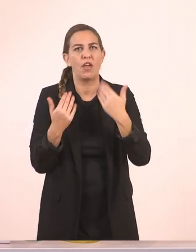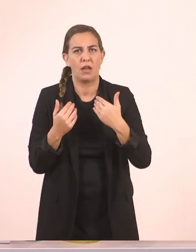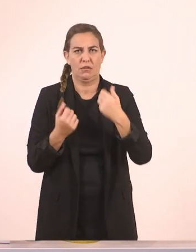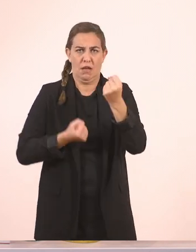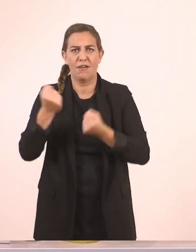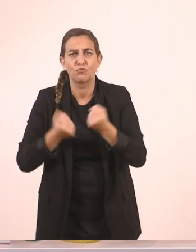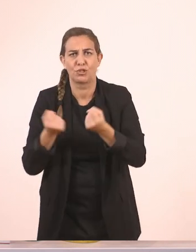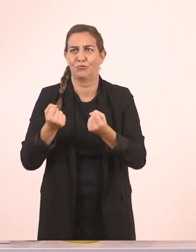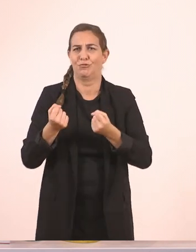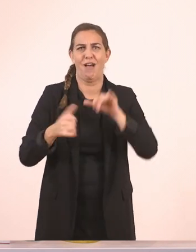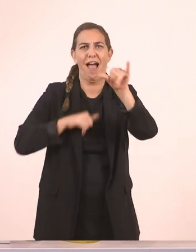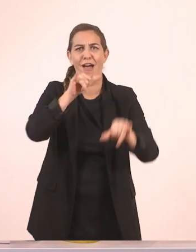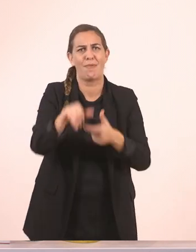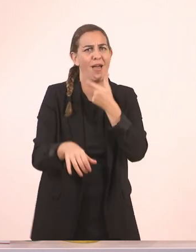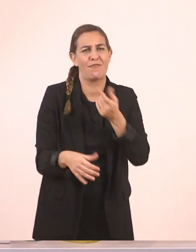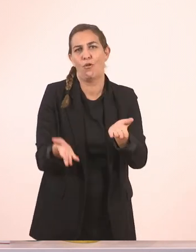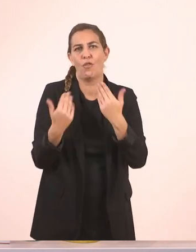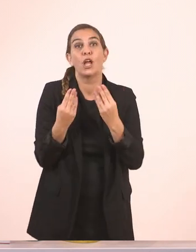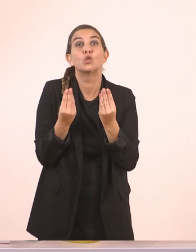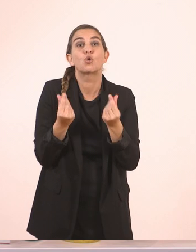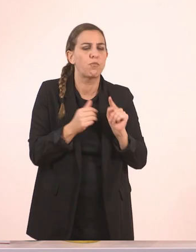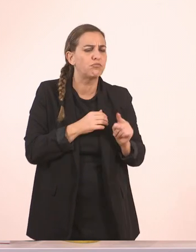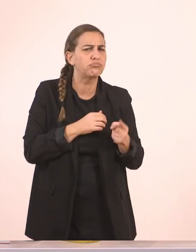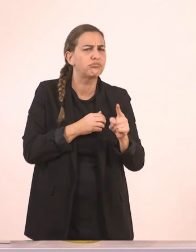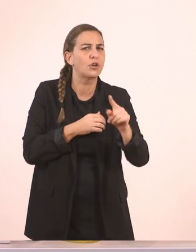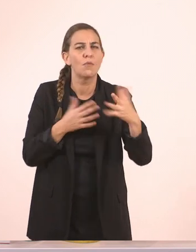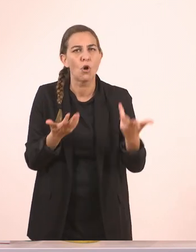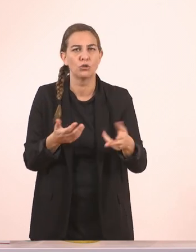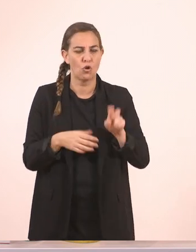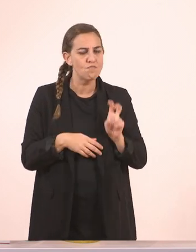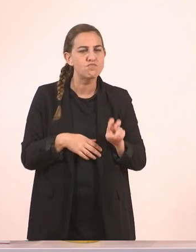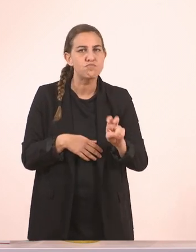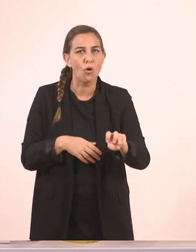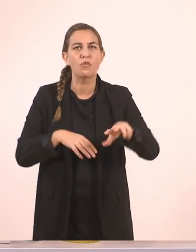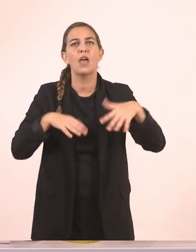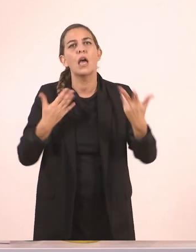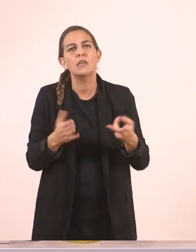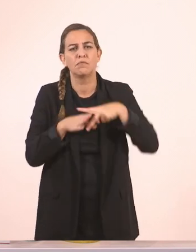Ταξίδευαν ή πεζοί, με τα πόδια, ή με τα ζώα, γαϊδουράκια, άλογα κλπ.